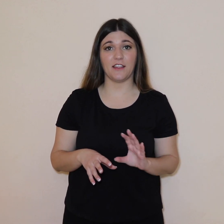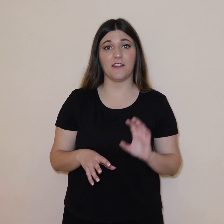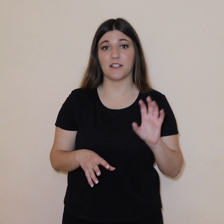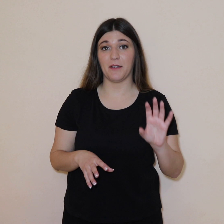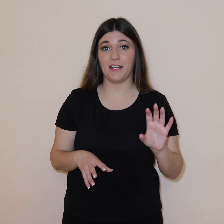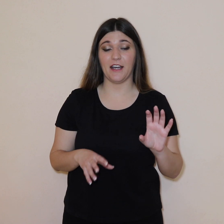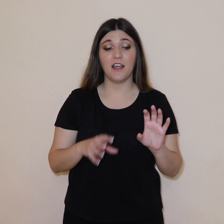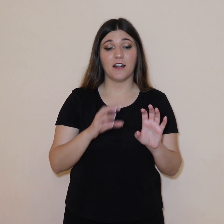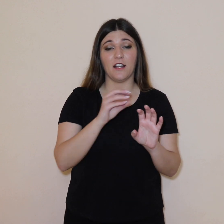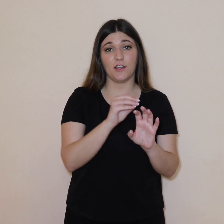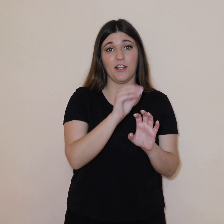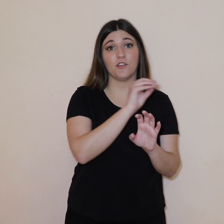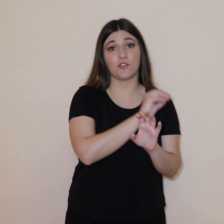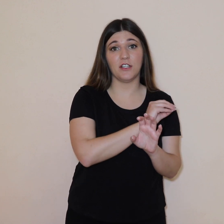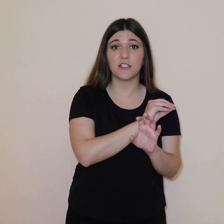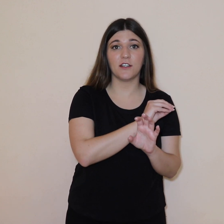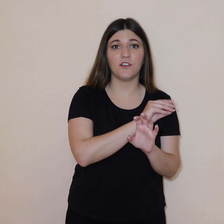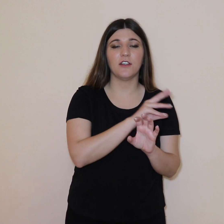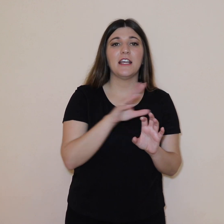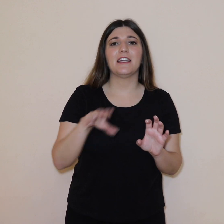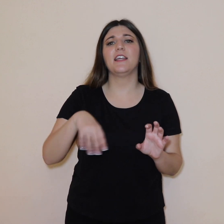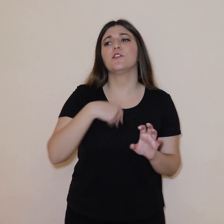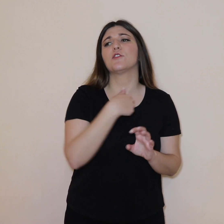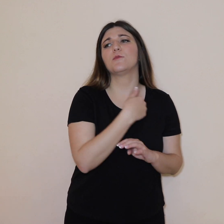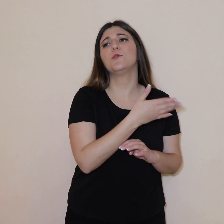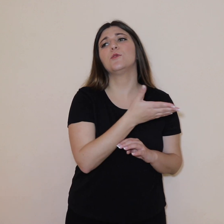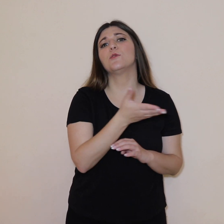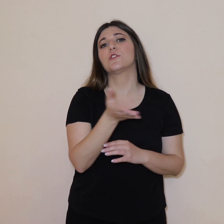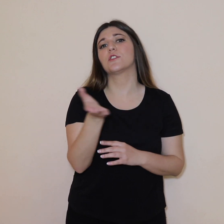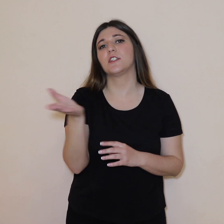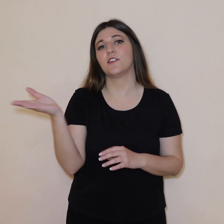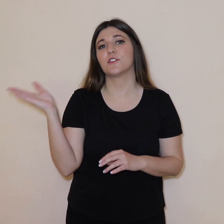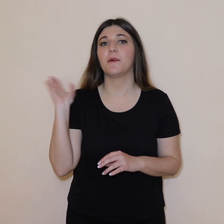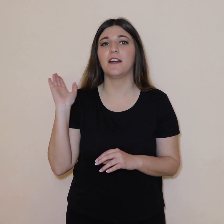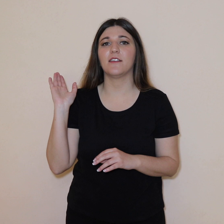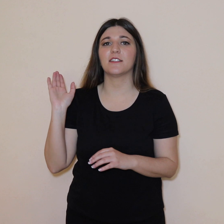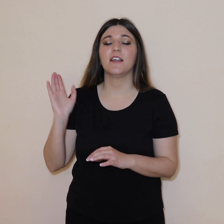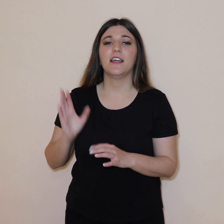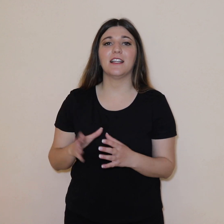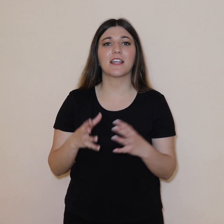decir de esa manera, relacionados con el signo; y hay otros muchos signos y palabras en las que